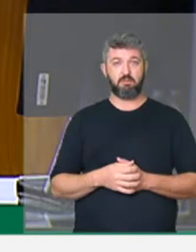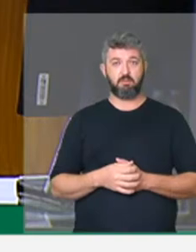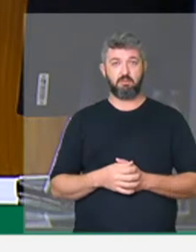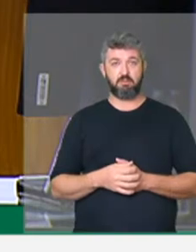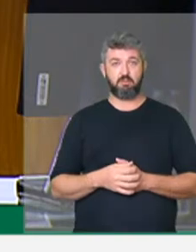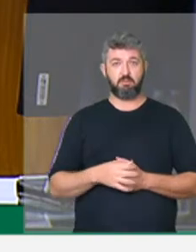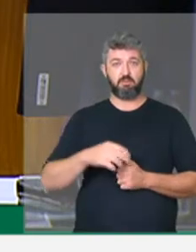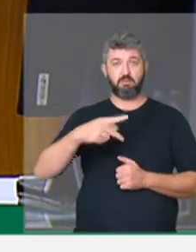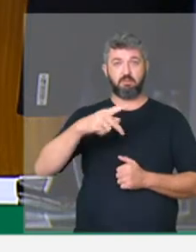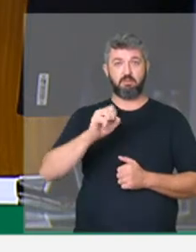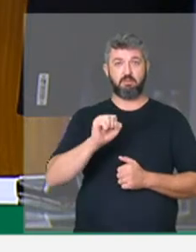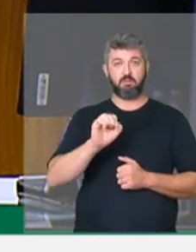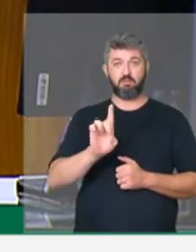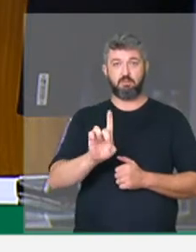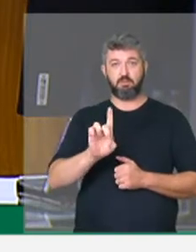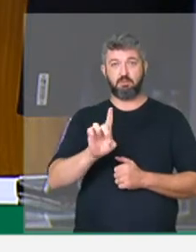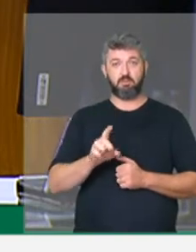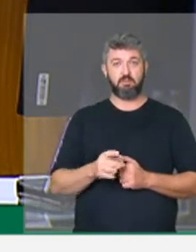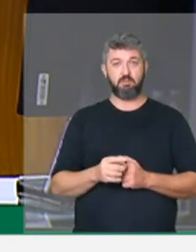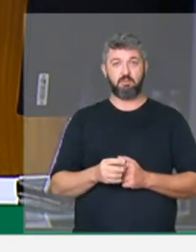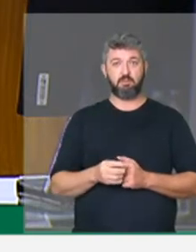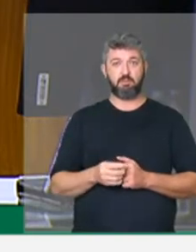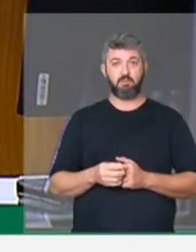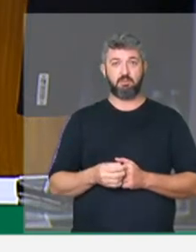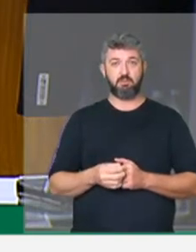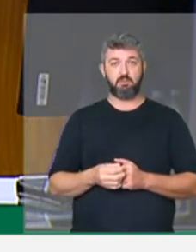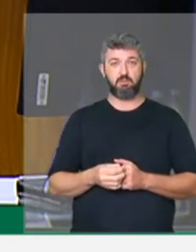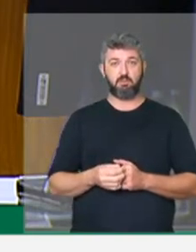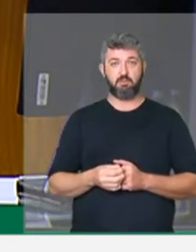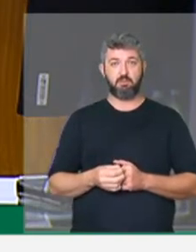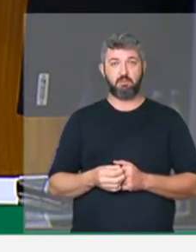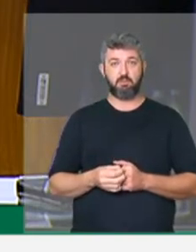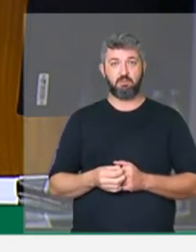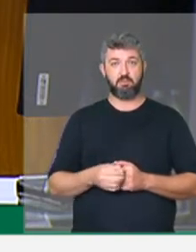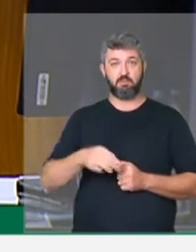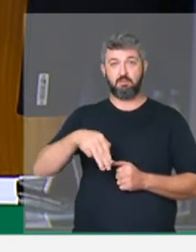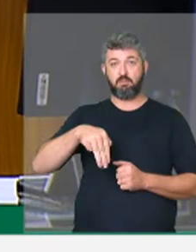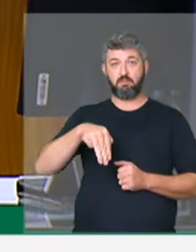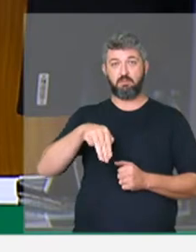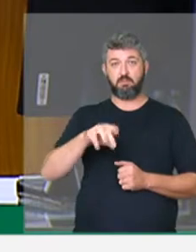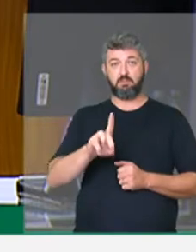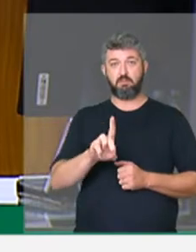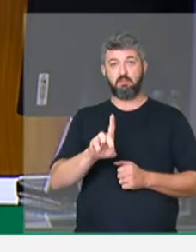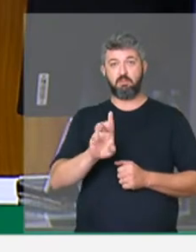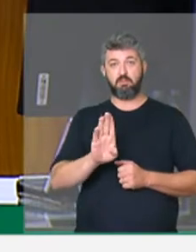REPUBLICANOS? PSDB. -- [DEPUTADO]: SENHOR PRESIDENTE É LAMENTÁVEL QUE ESSA ALIANÇA QUE FOI FEITA AQUI... DOS PARTIDOS DE